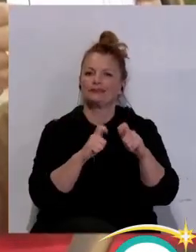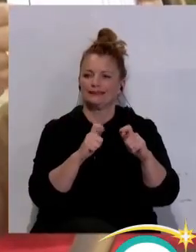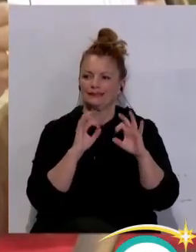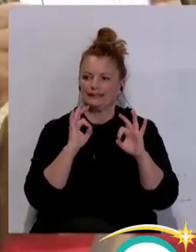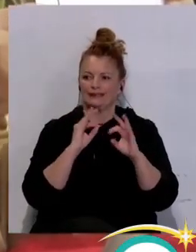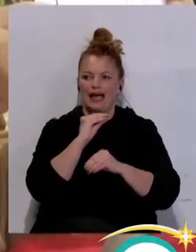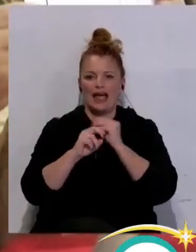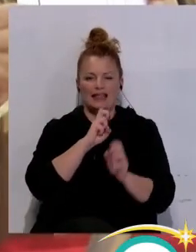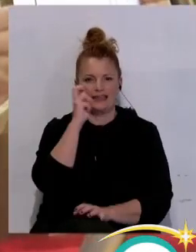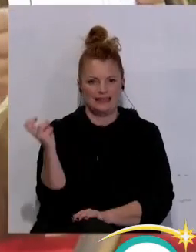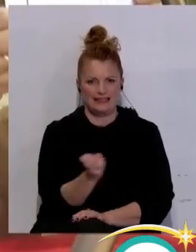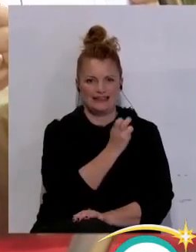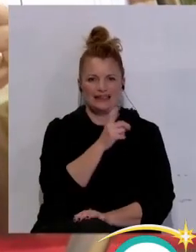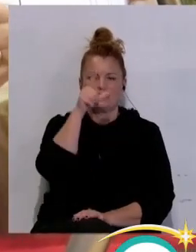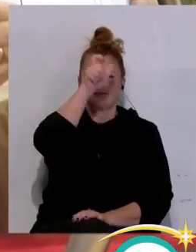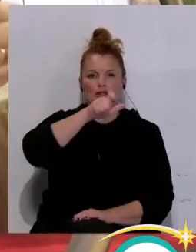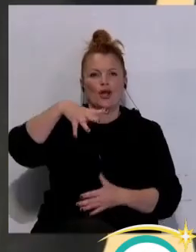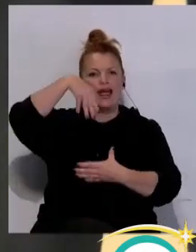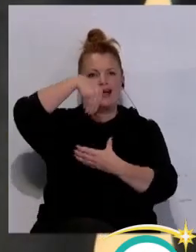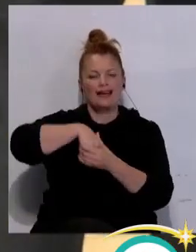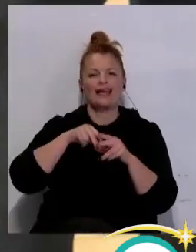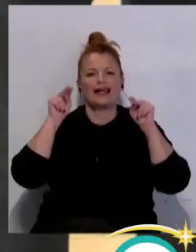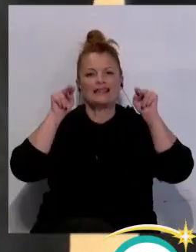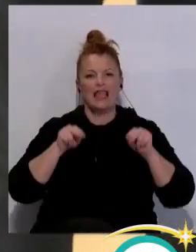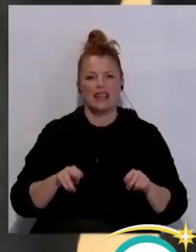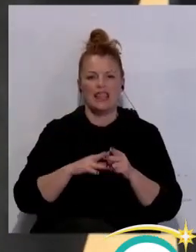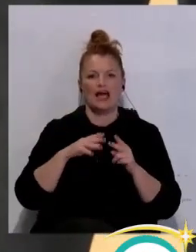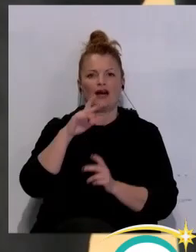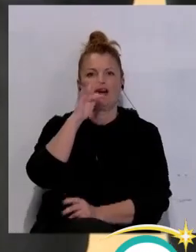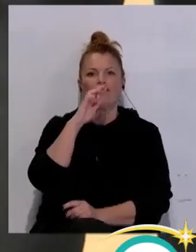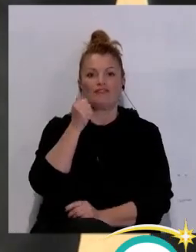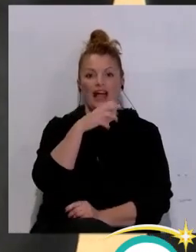Silvestre celebrada por la residencia flagela donde los familiares y técnicos del centro